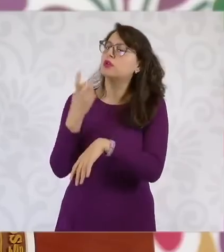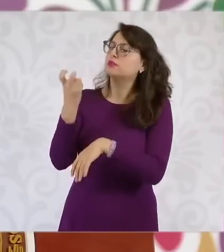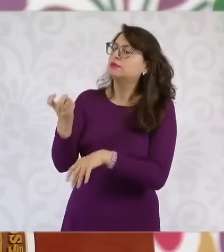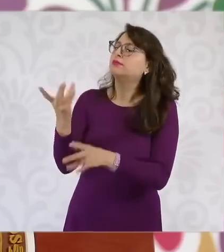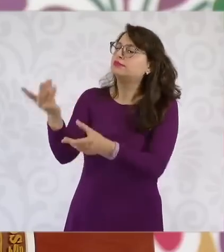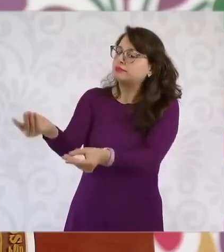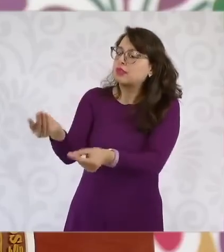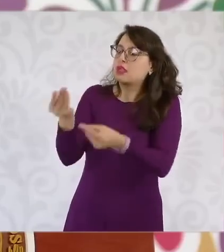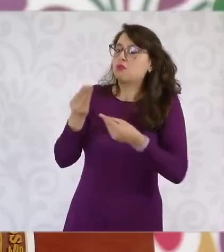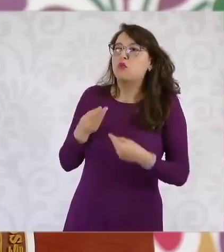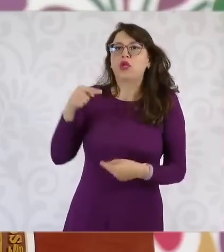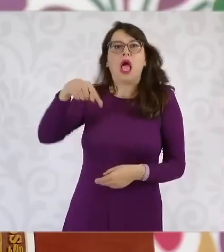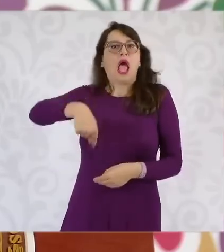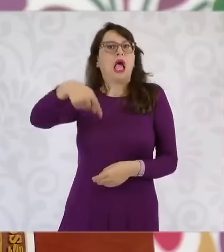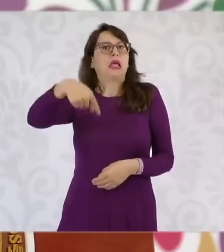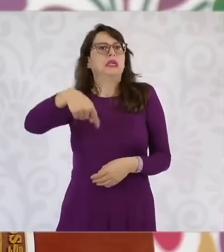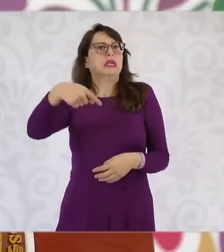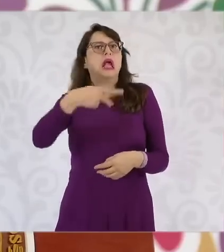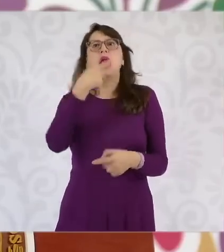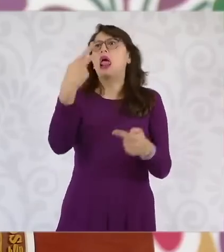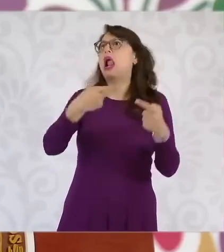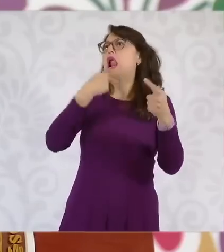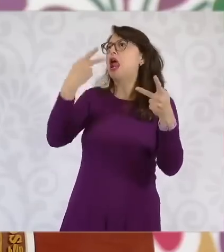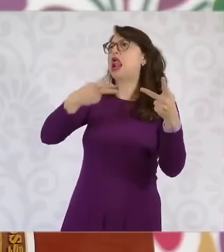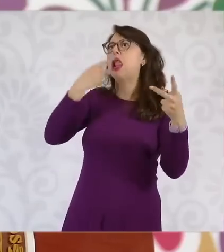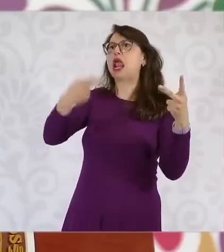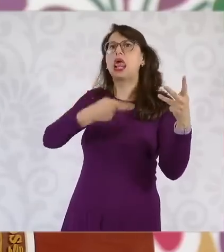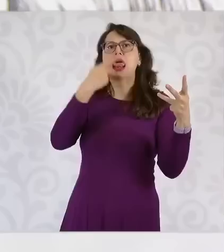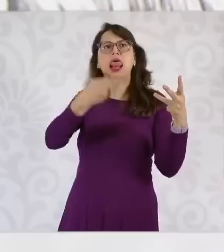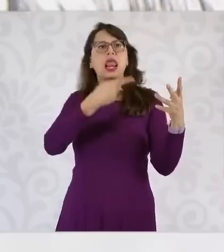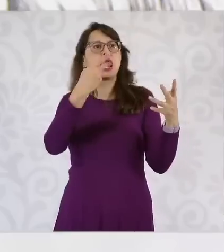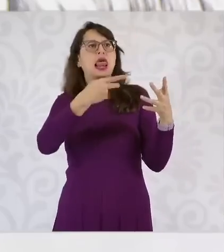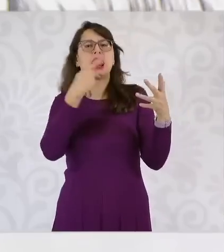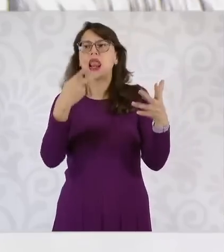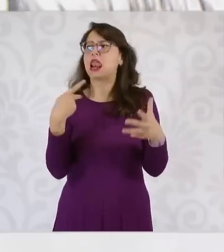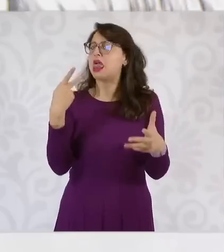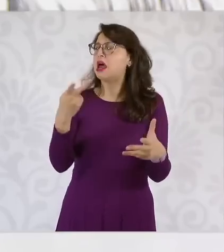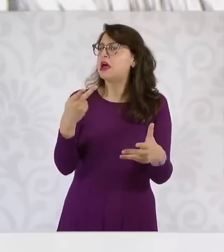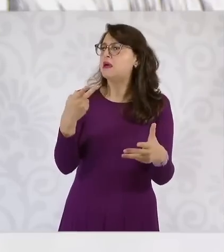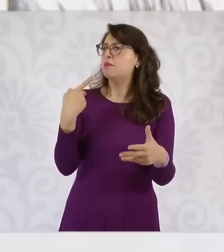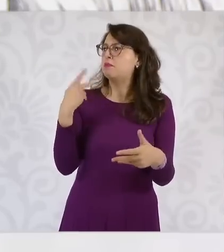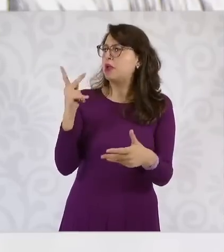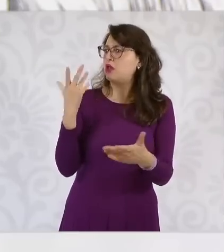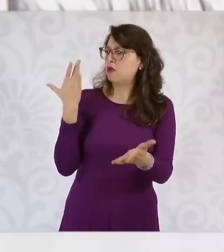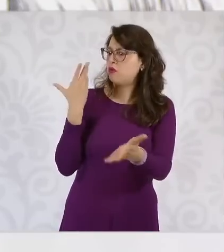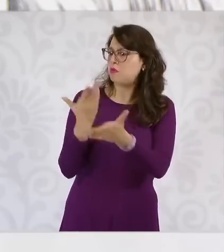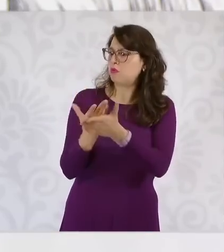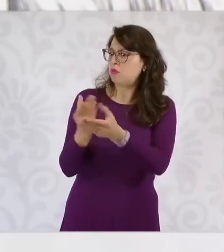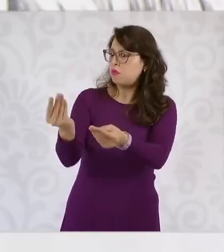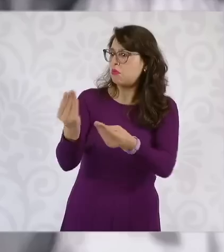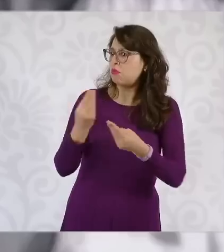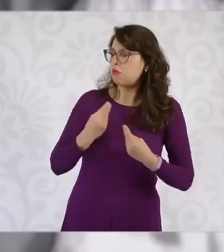una participación en la mañanera del pueblo porque hasta ahora lo que mencionas pues no tenemos las